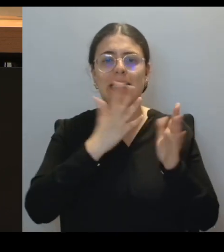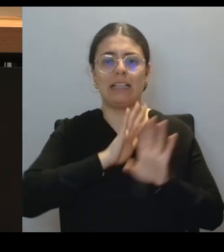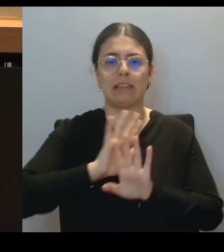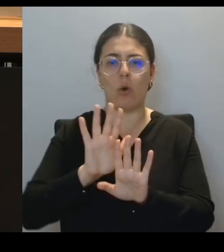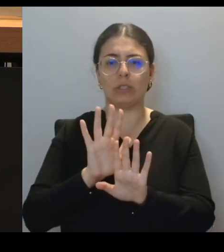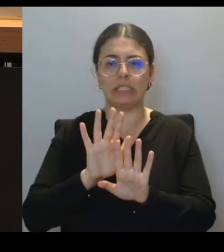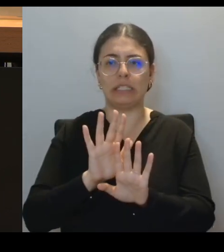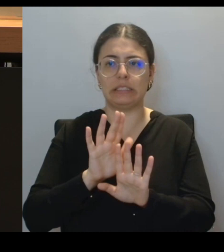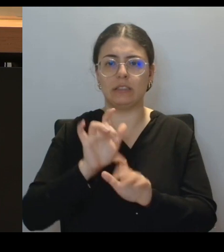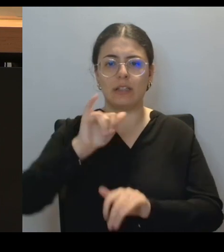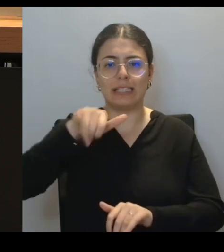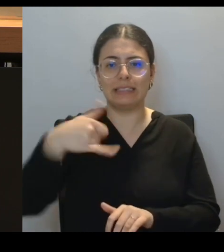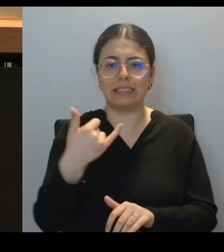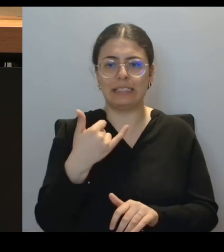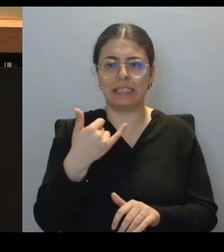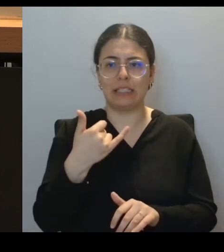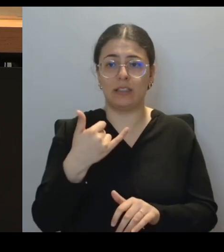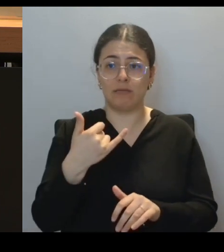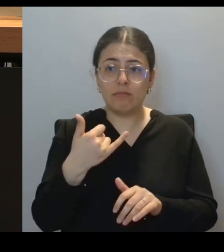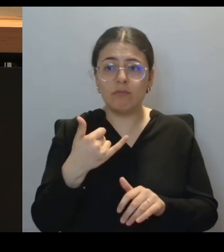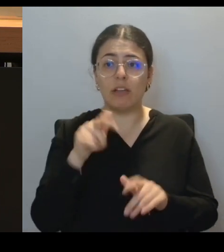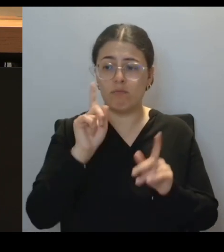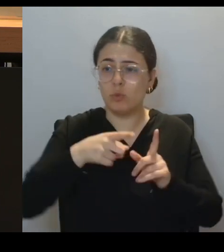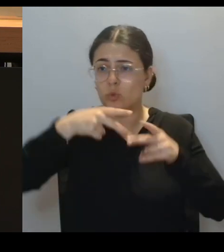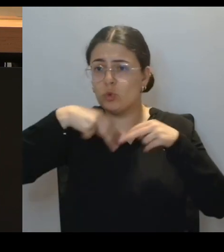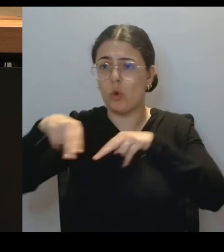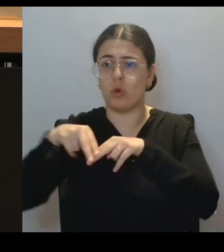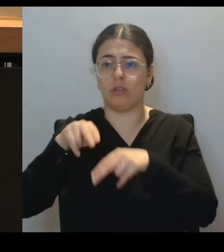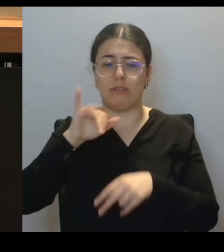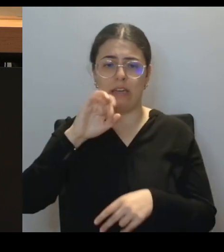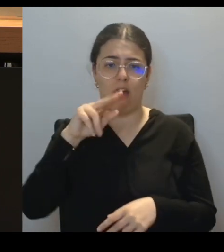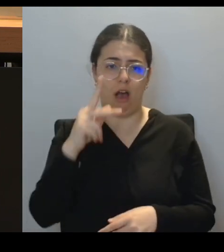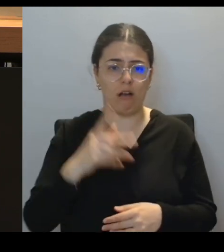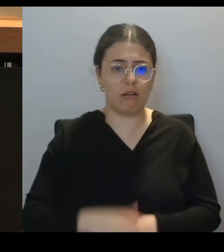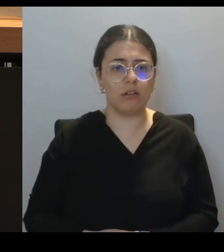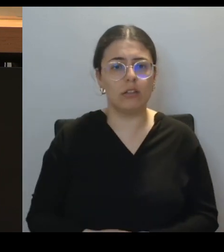Jesidinnen haben Ende des vergangenen Jahres teils monatelang in einem